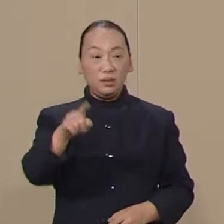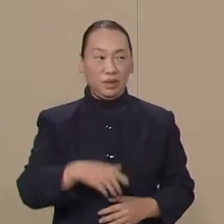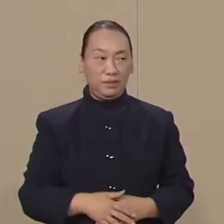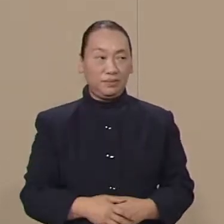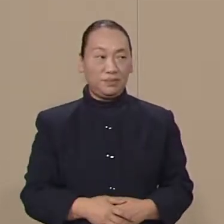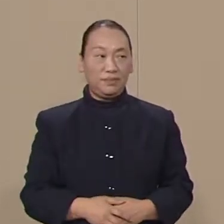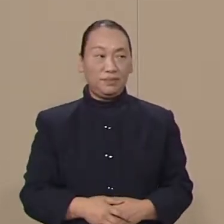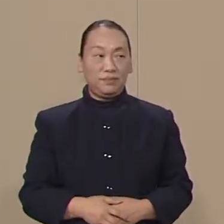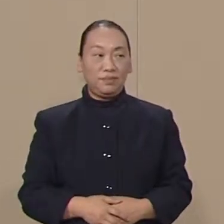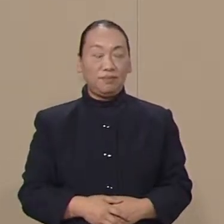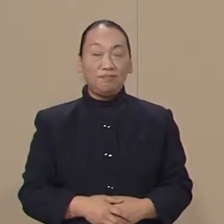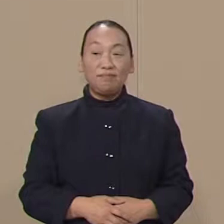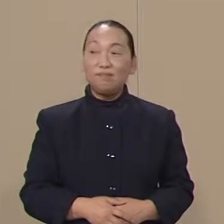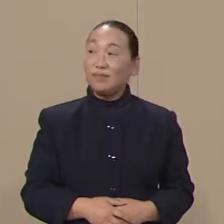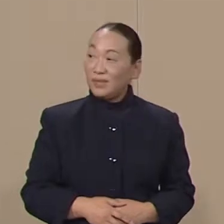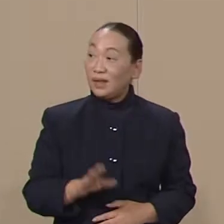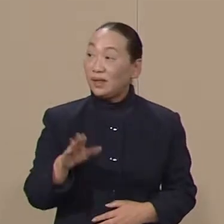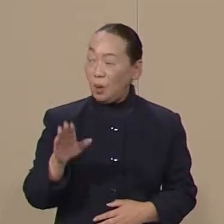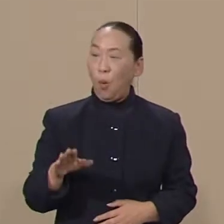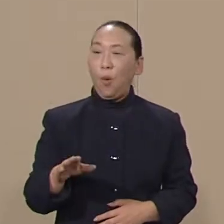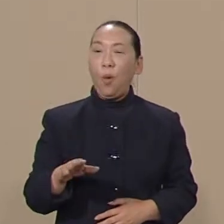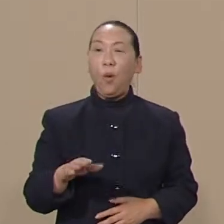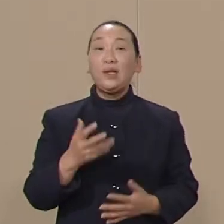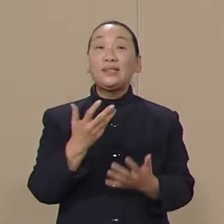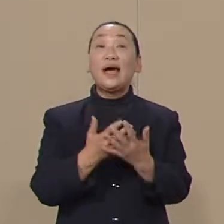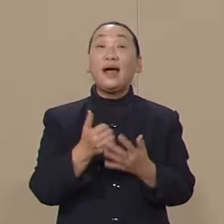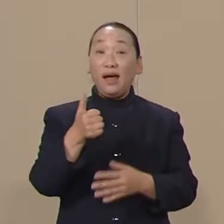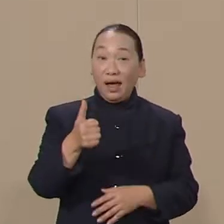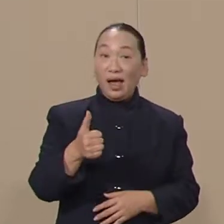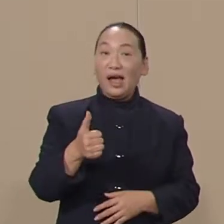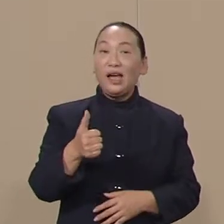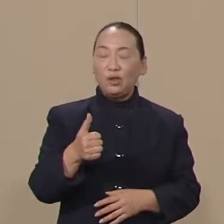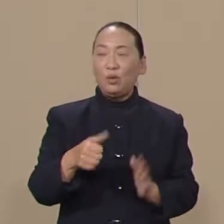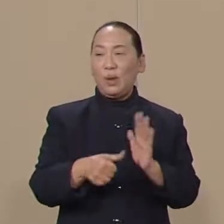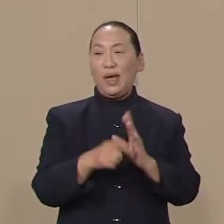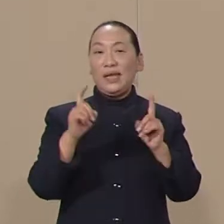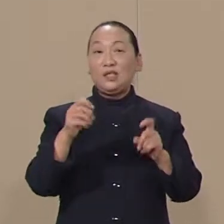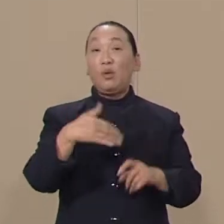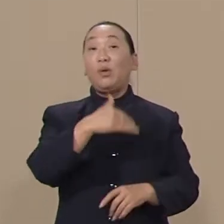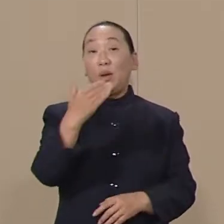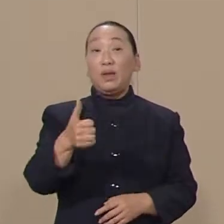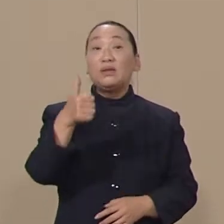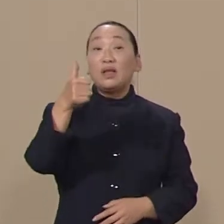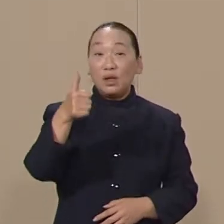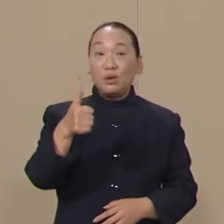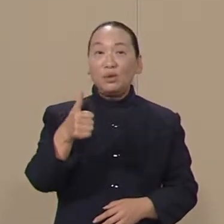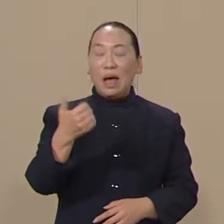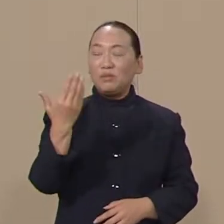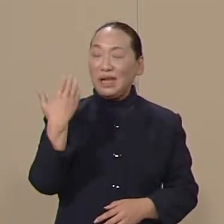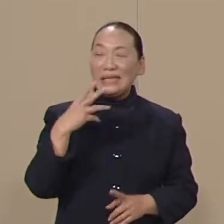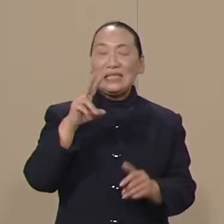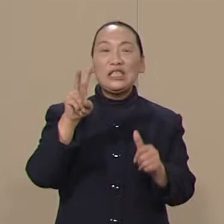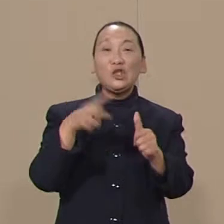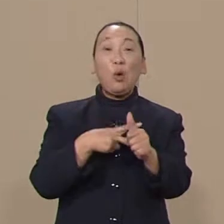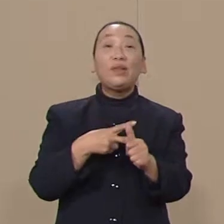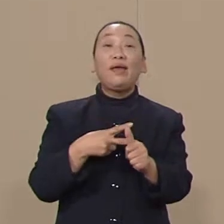作家の城山三郎さんは 少年兵として軍隊に入ってね 大変な目に遭って